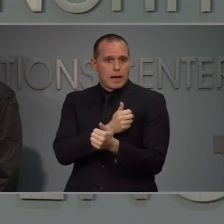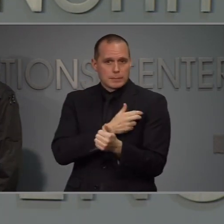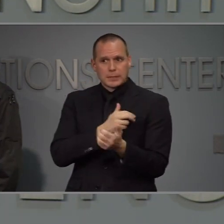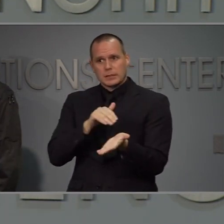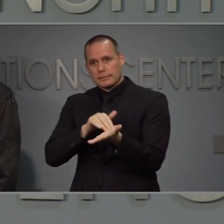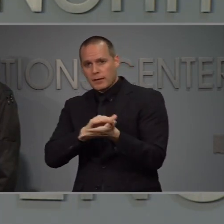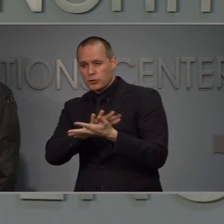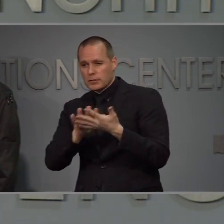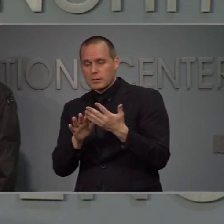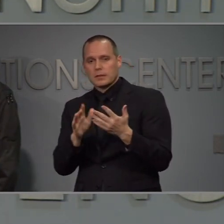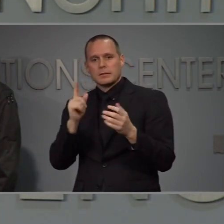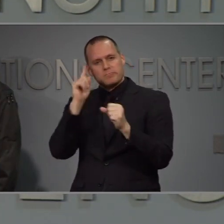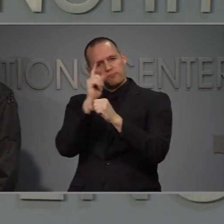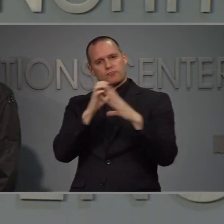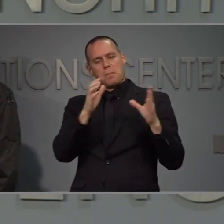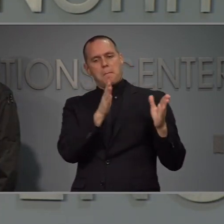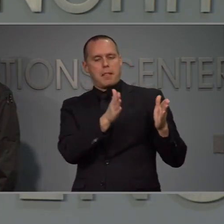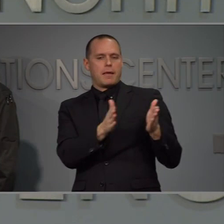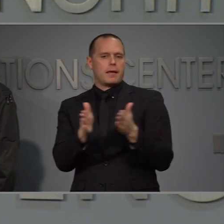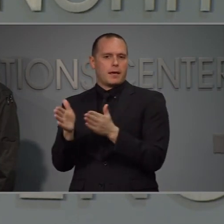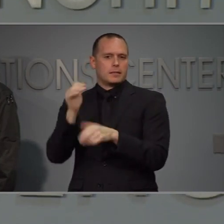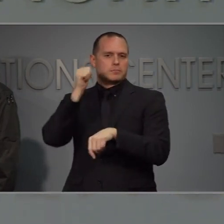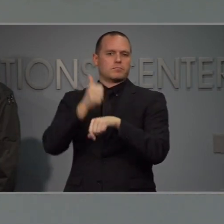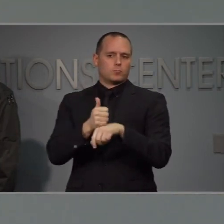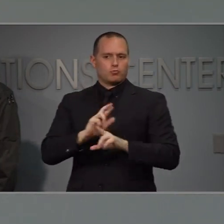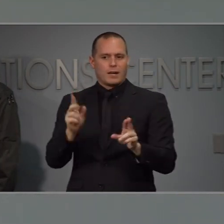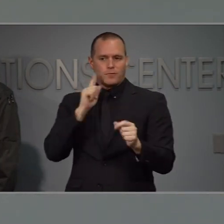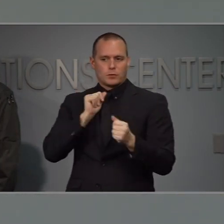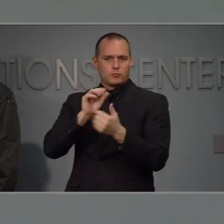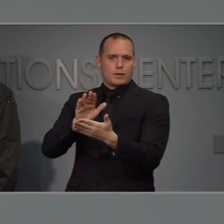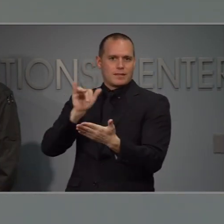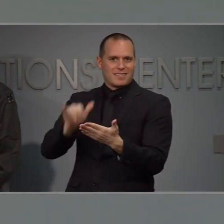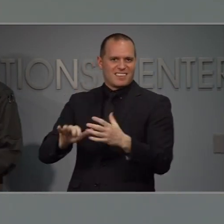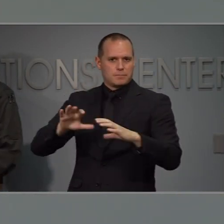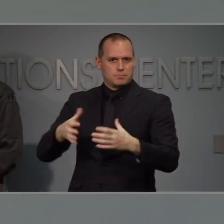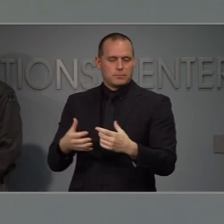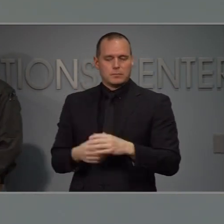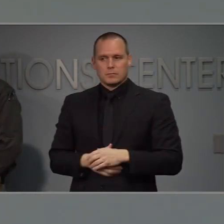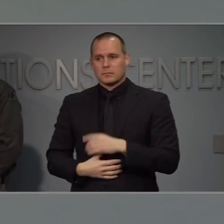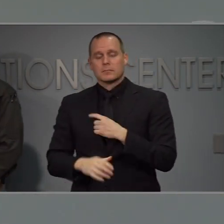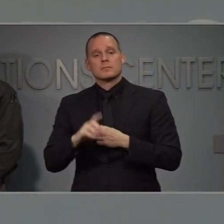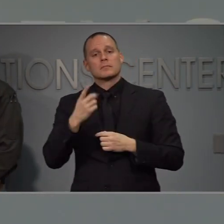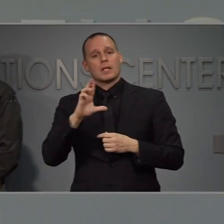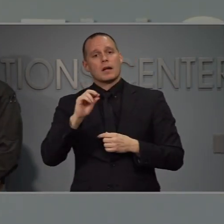hospitales y los proveedores médicos, tal vez quiera hablar en mayor detalle.